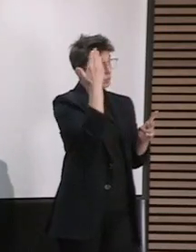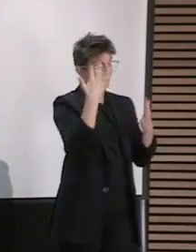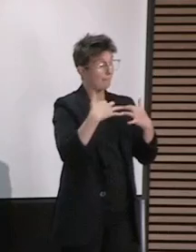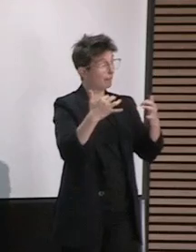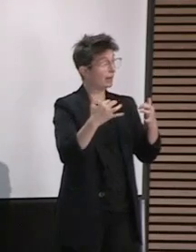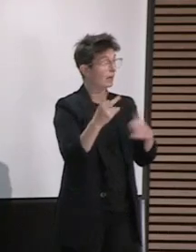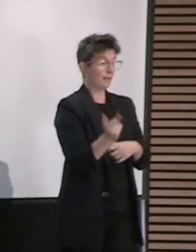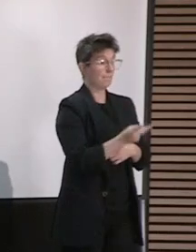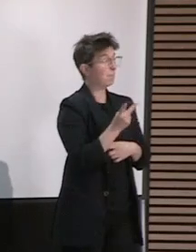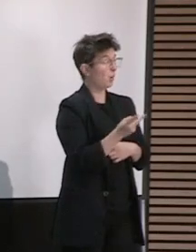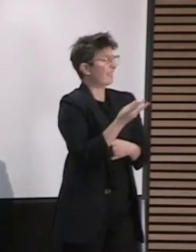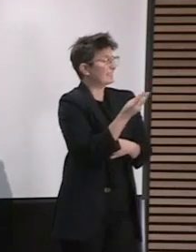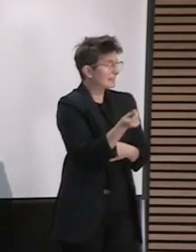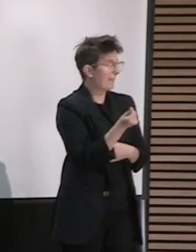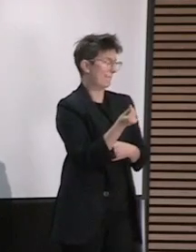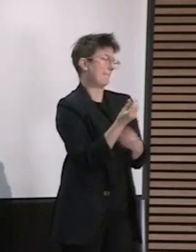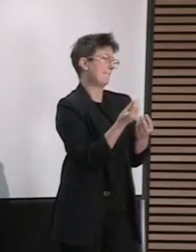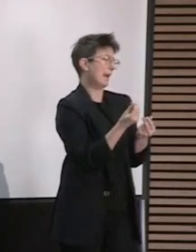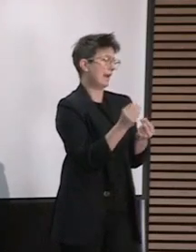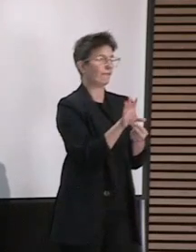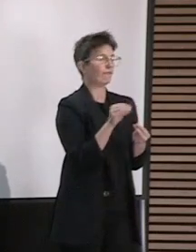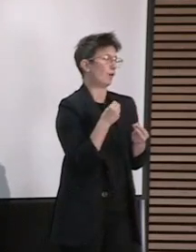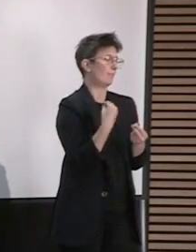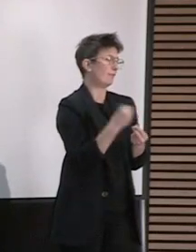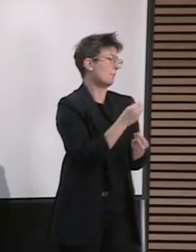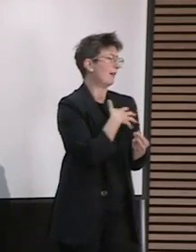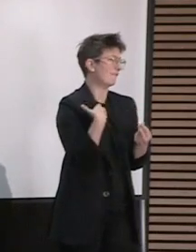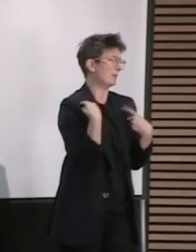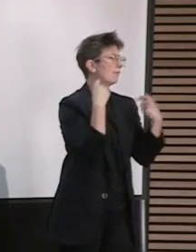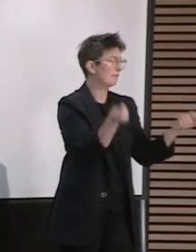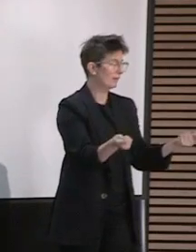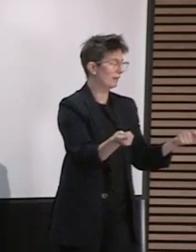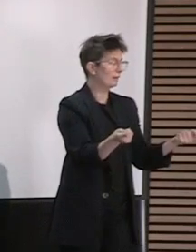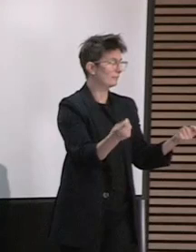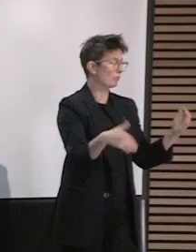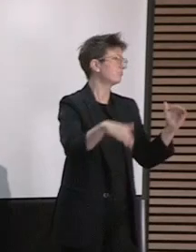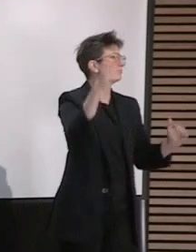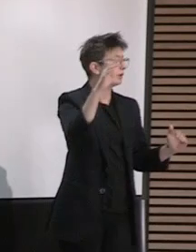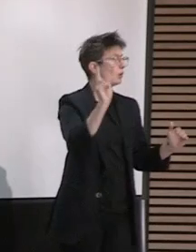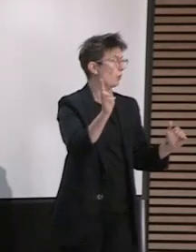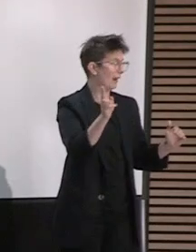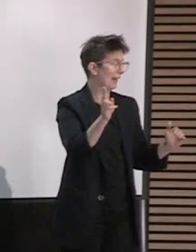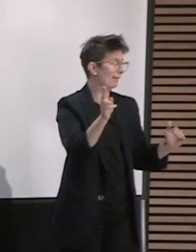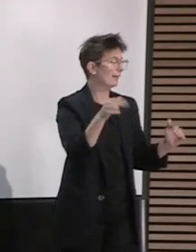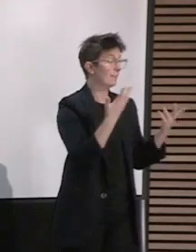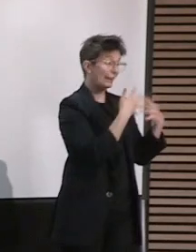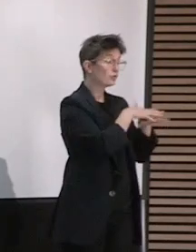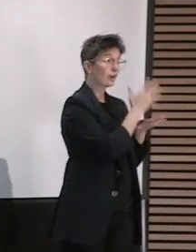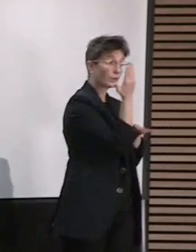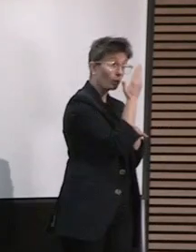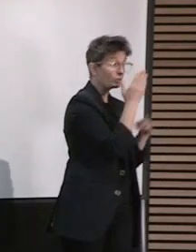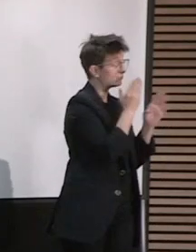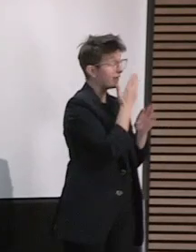o ng kura katoa i Aotearoa